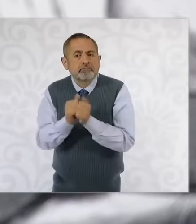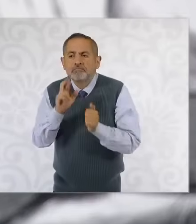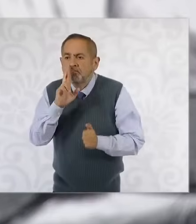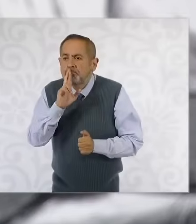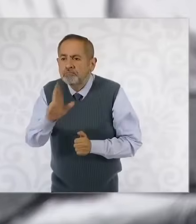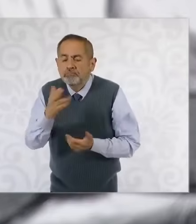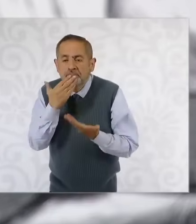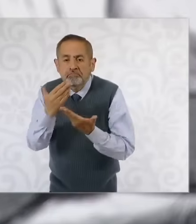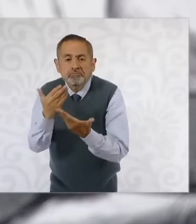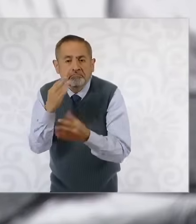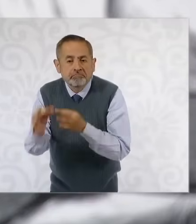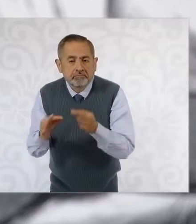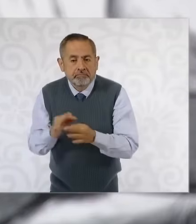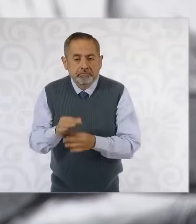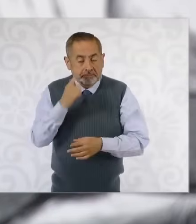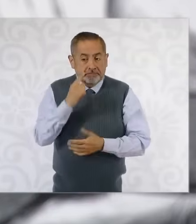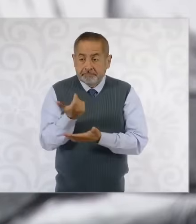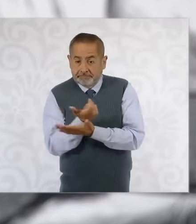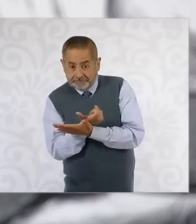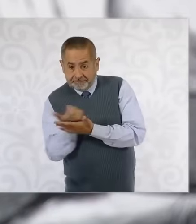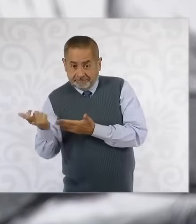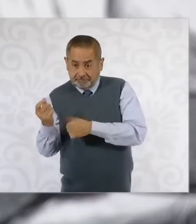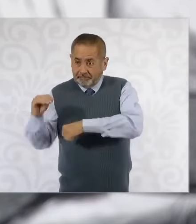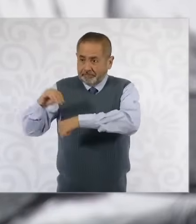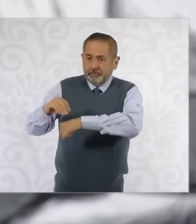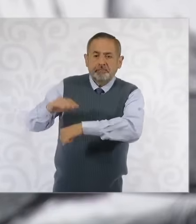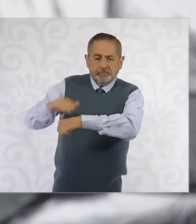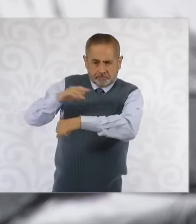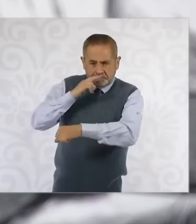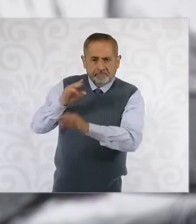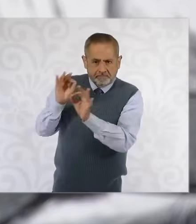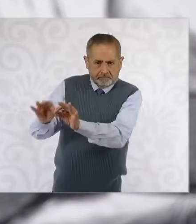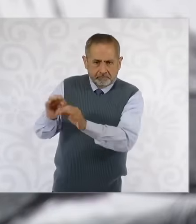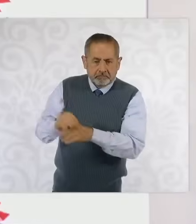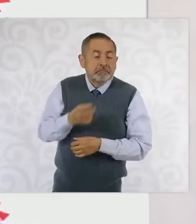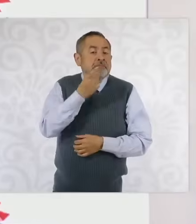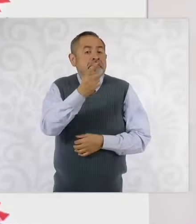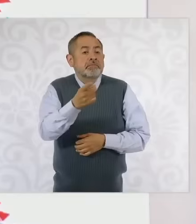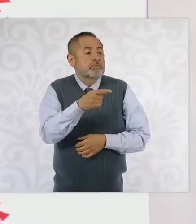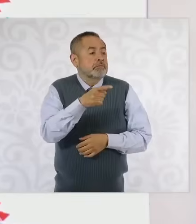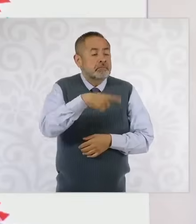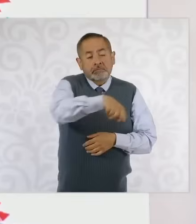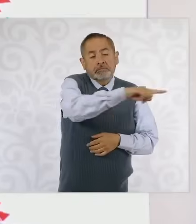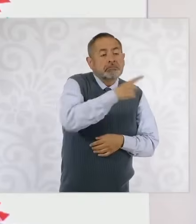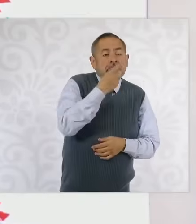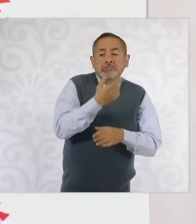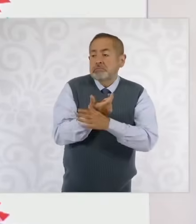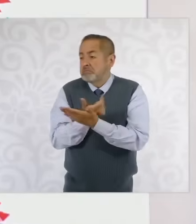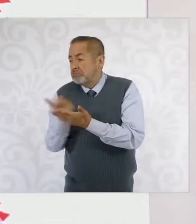aumentó el salario se decía que si aumentaba el salario iba a haber inflación falsa que